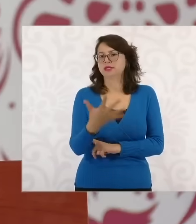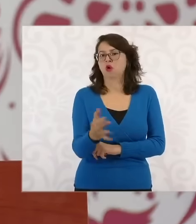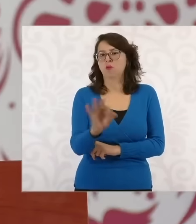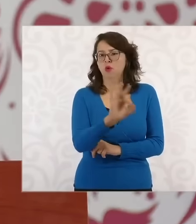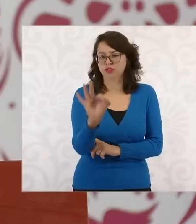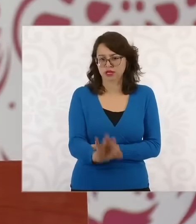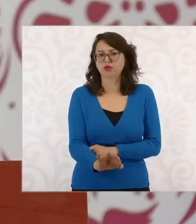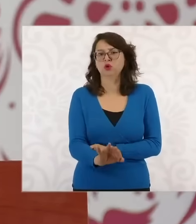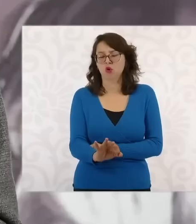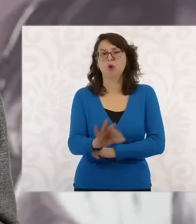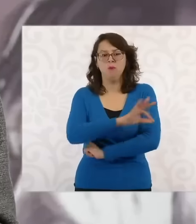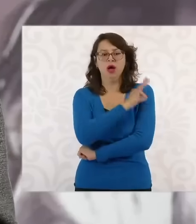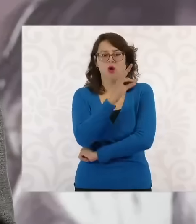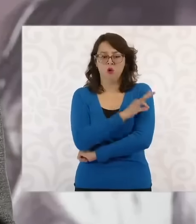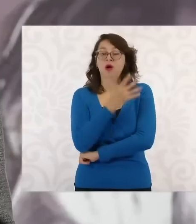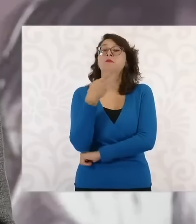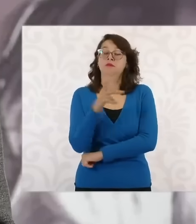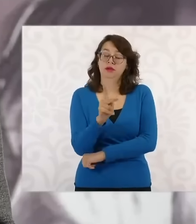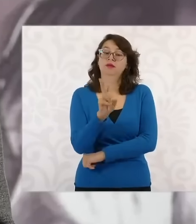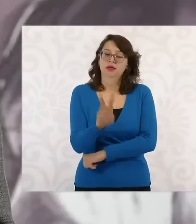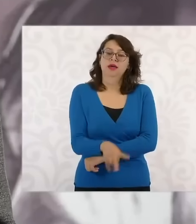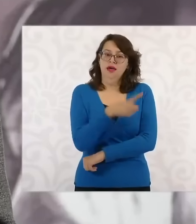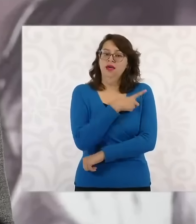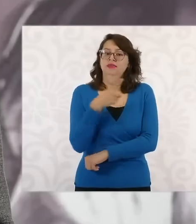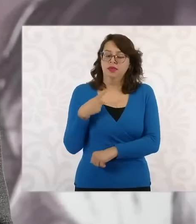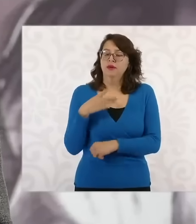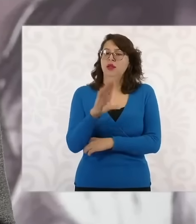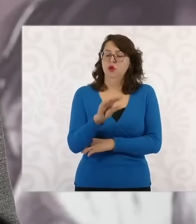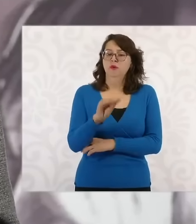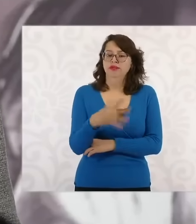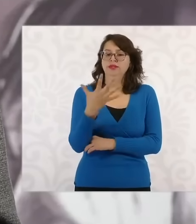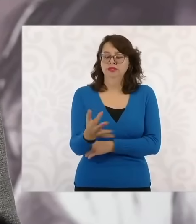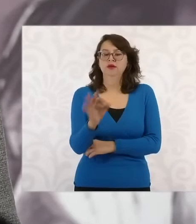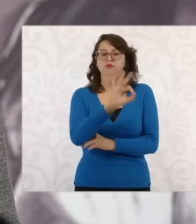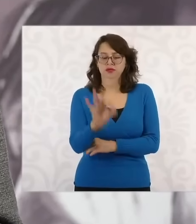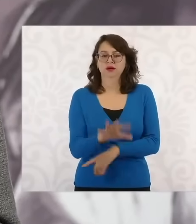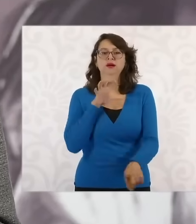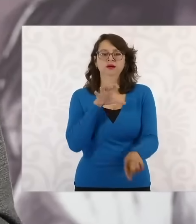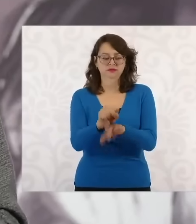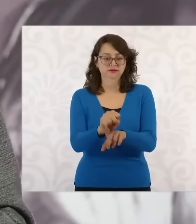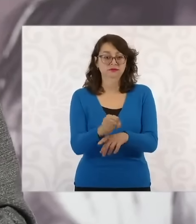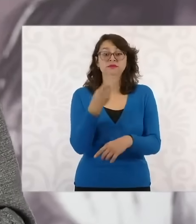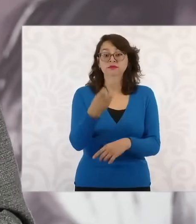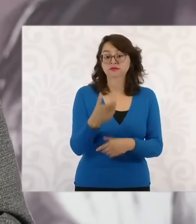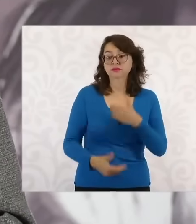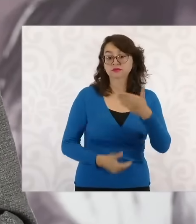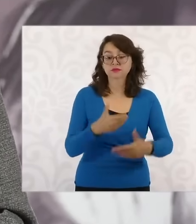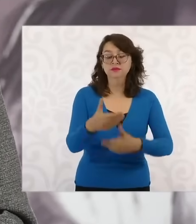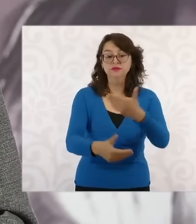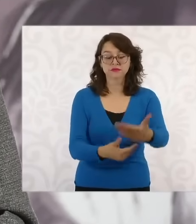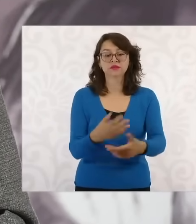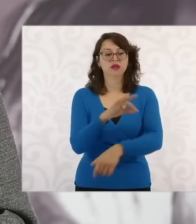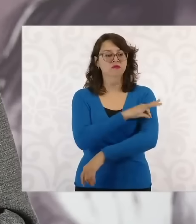pero necesitamos llegar al 95% de vacunación y se ha avanzado en forma importante. Se han vacunado